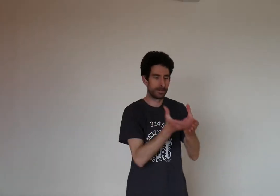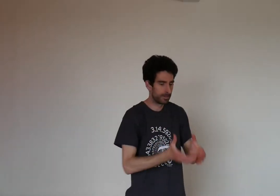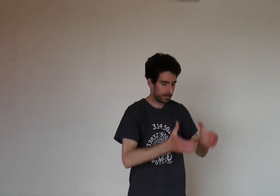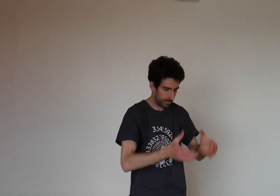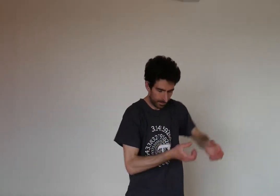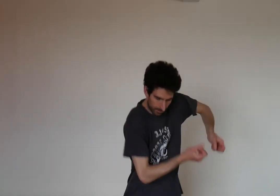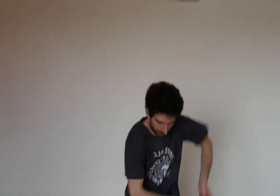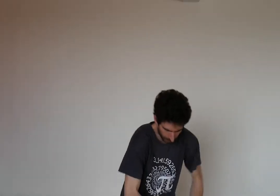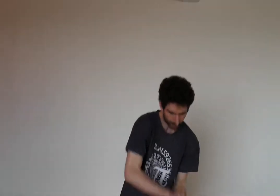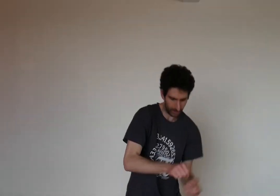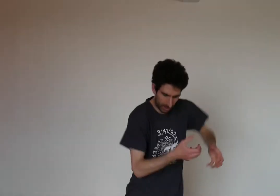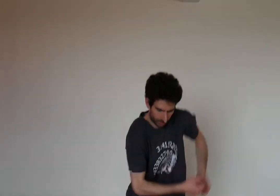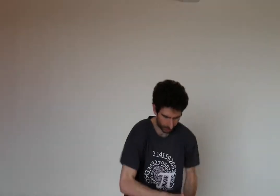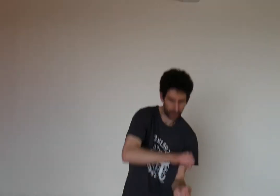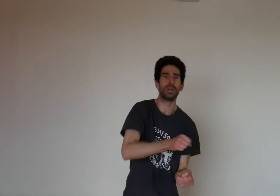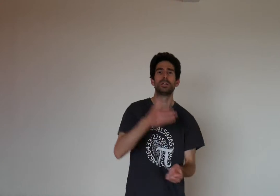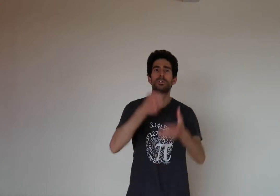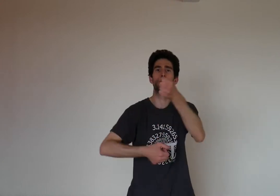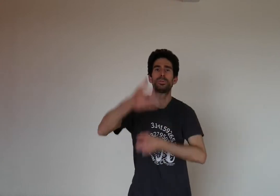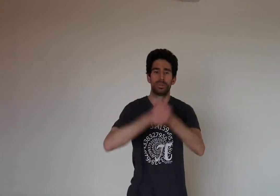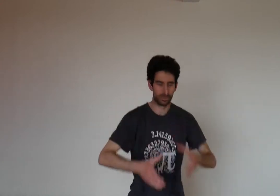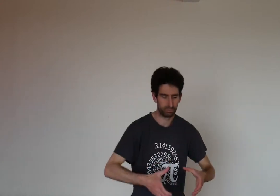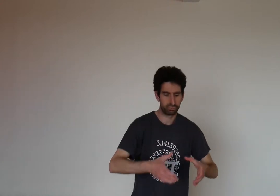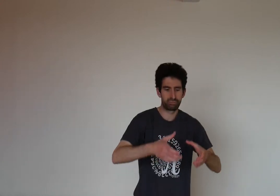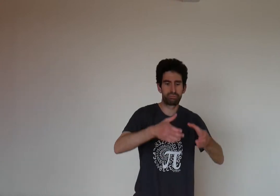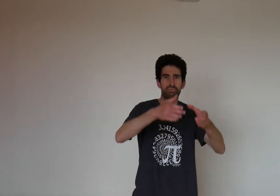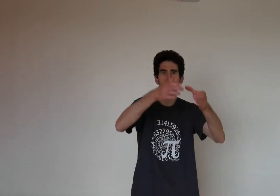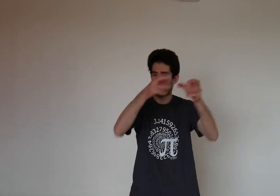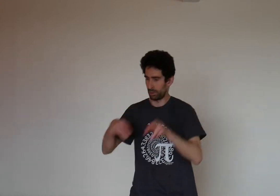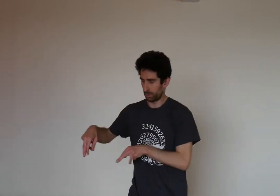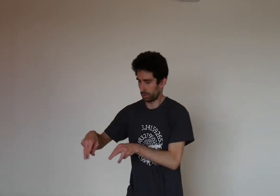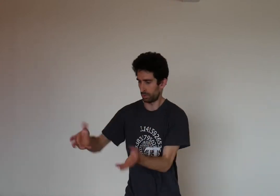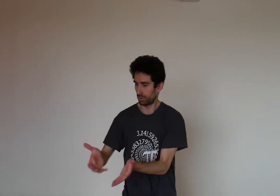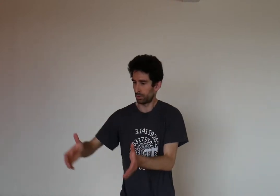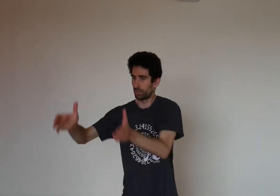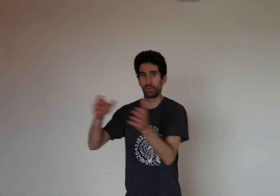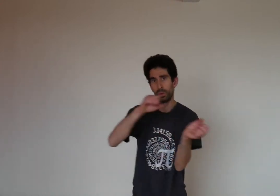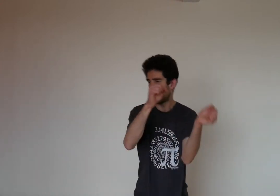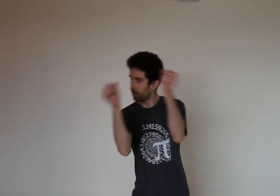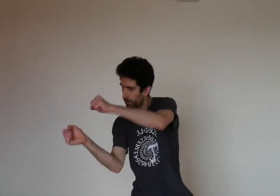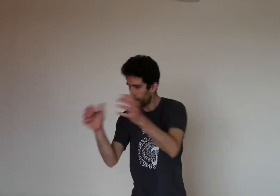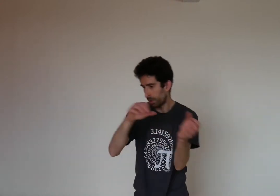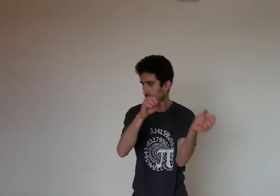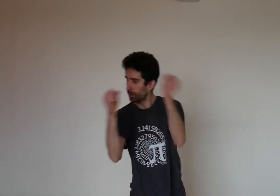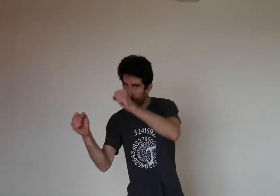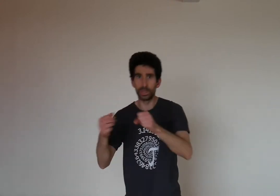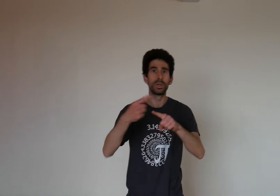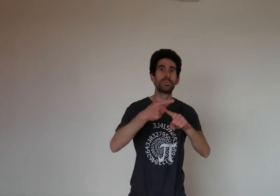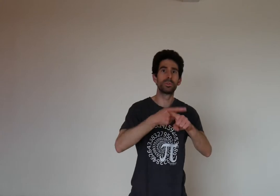Elle vide le contenu avec des seaux remontés à la surface. Ils sont vidés dans un tonneau placé dans la rue à côté.